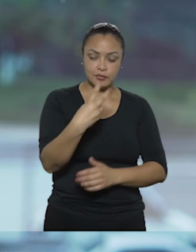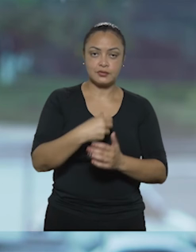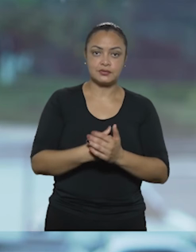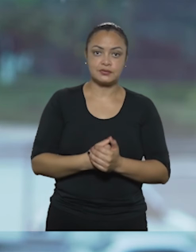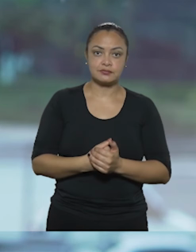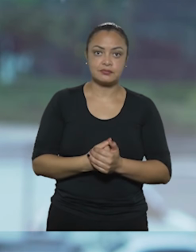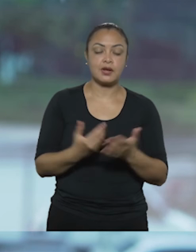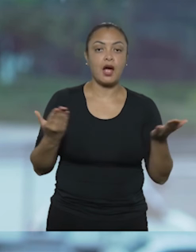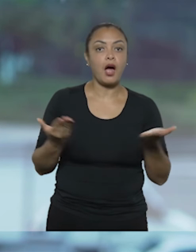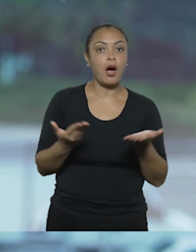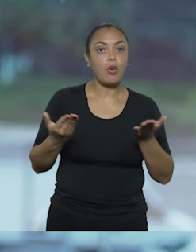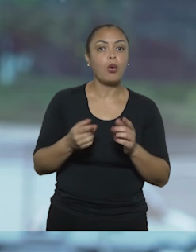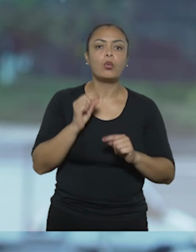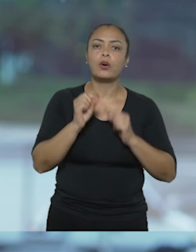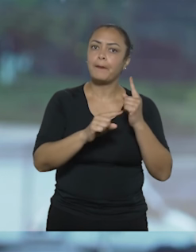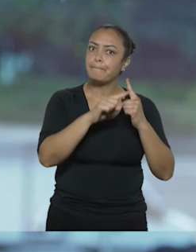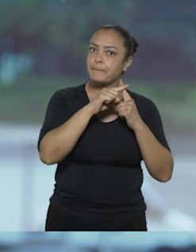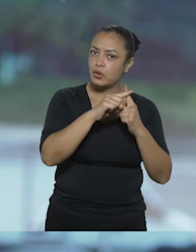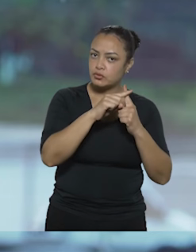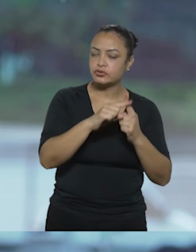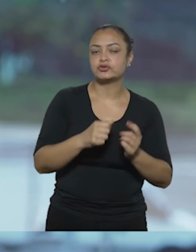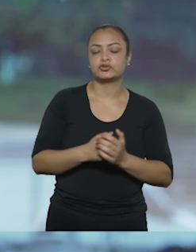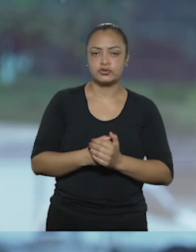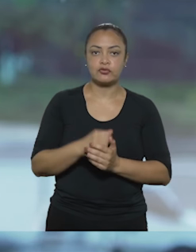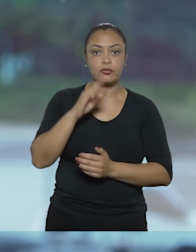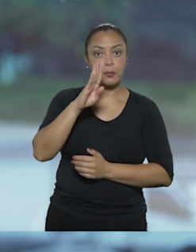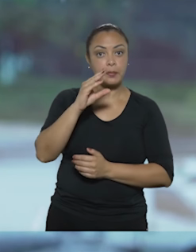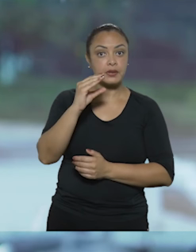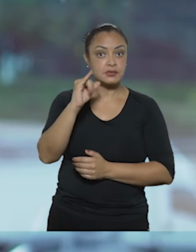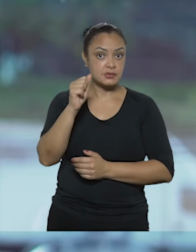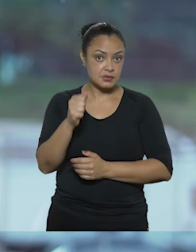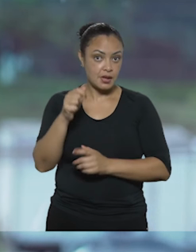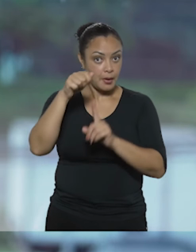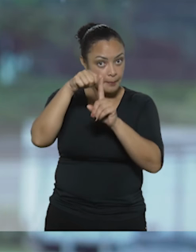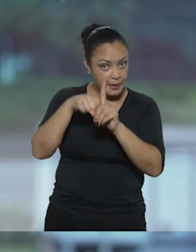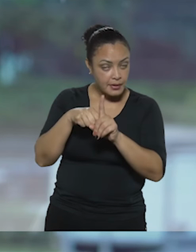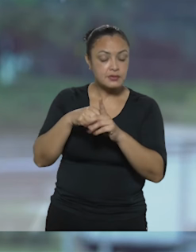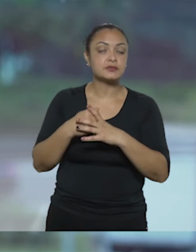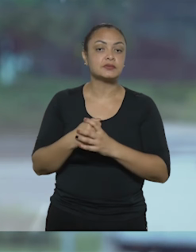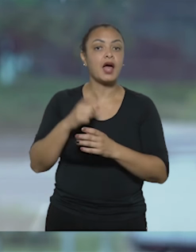Falando agora dos destaques positivos da carteira do BCIA nesse mês, o principal destaque é